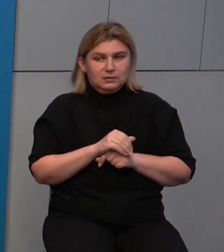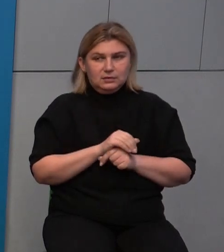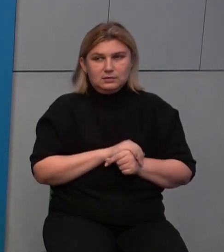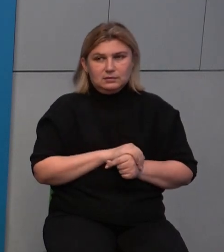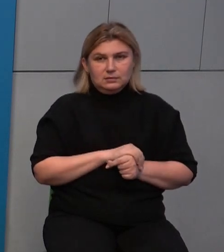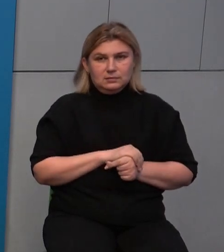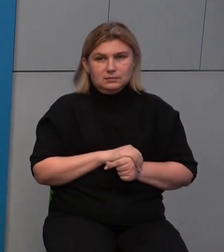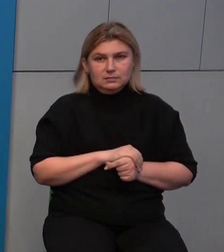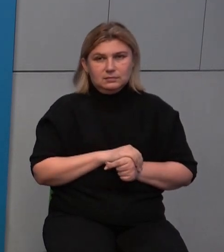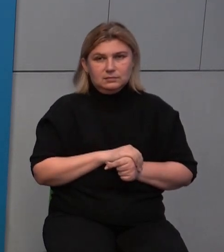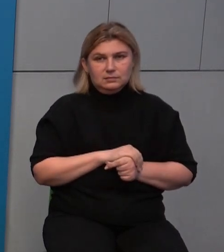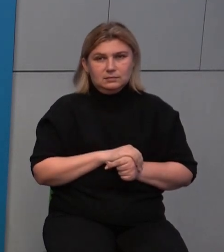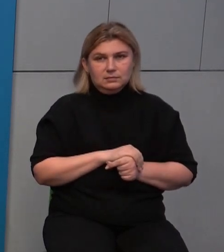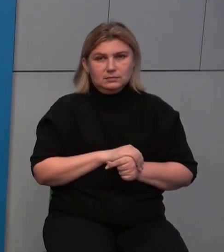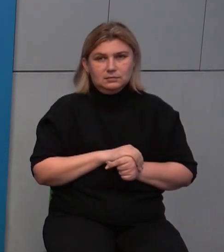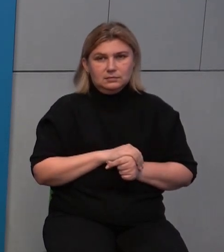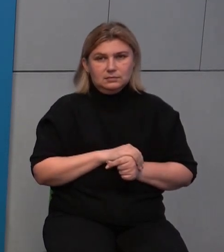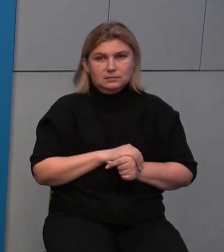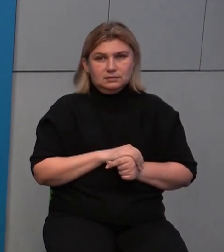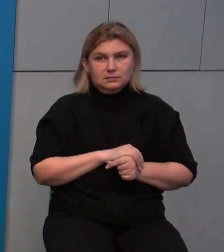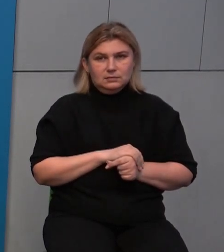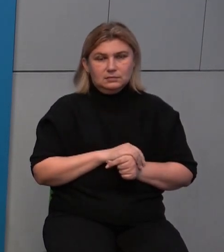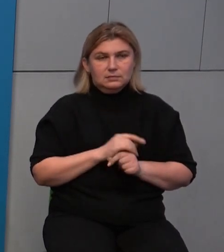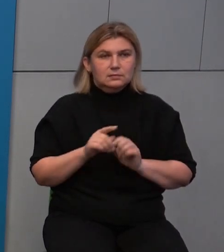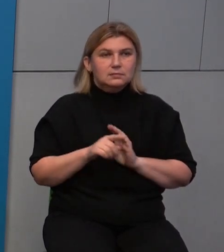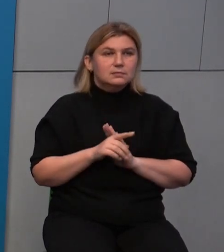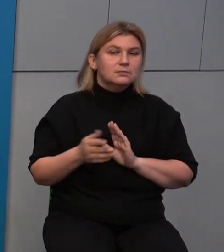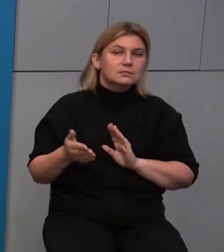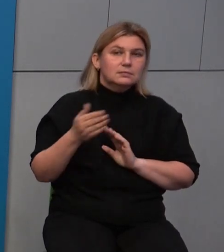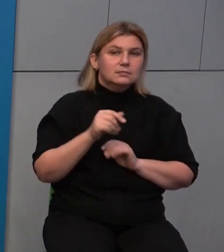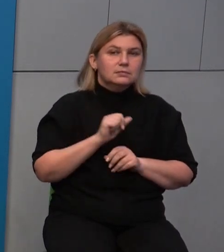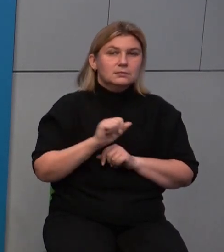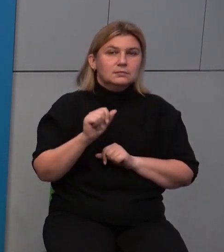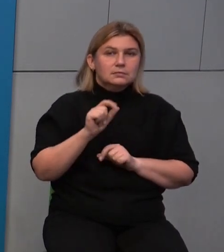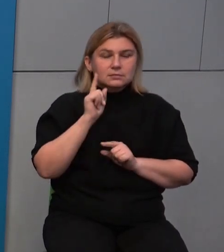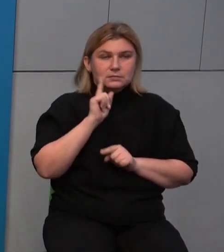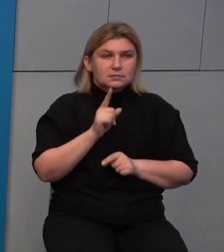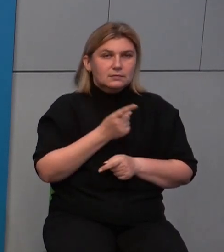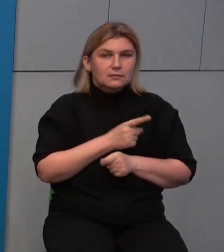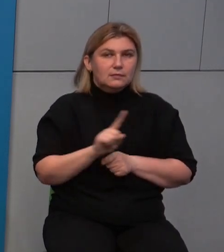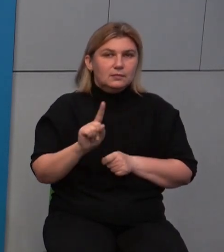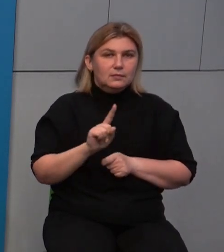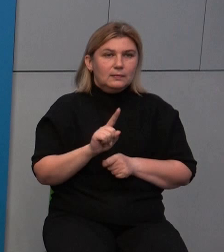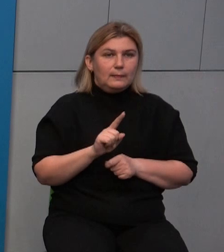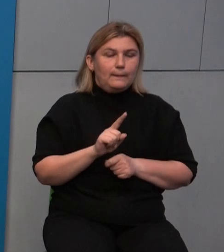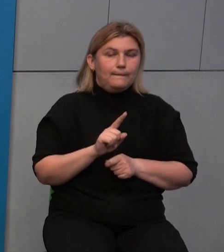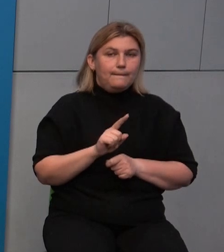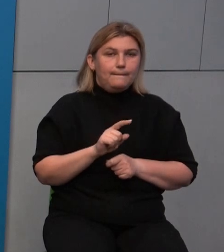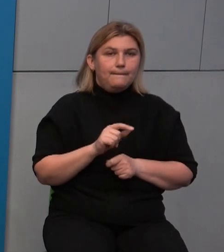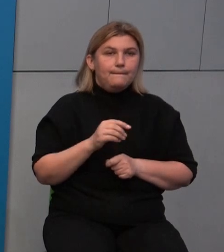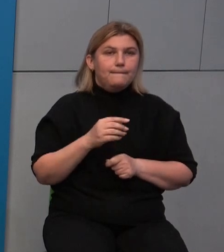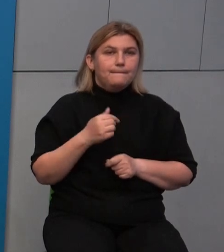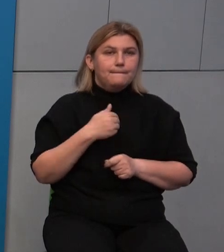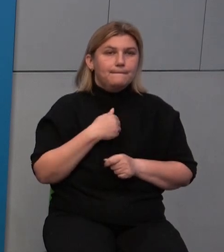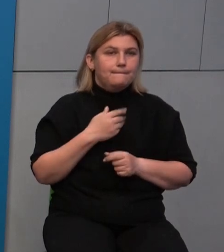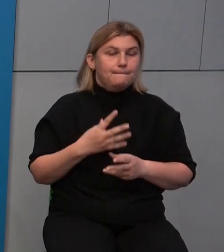I dla nich to jest, tutaj rzeczywiście nie udało się mi jakoś uzyskać tego